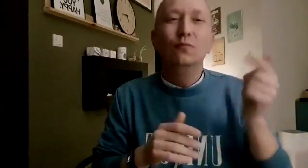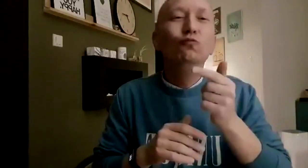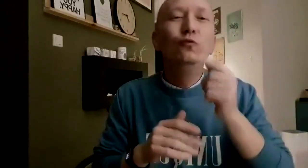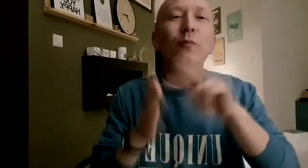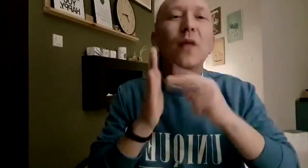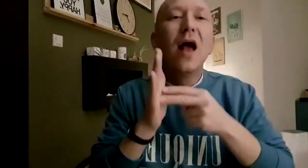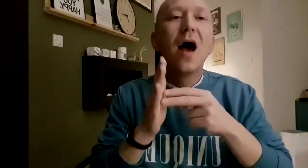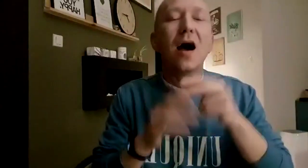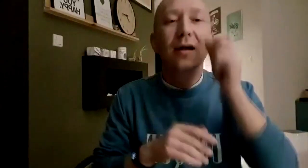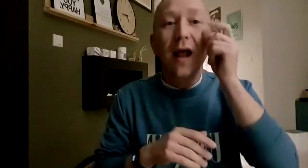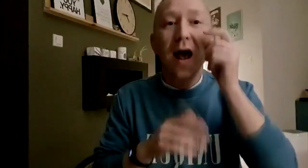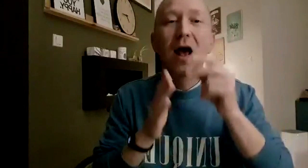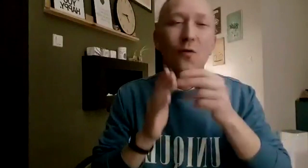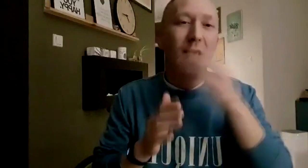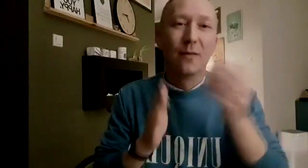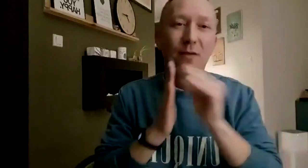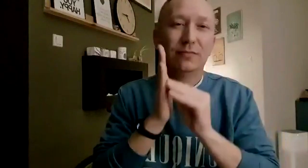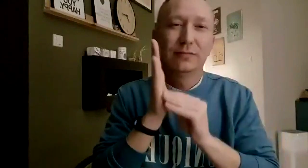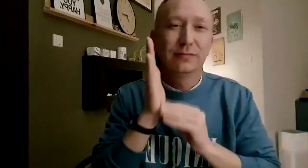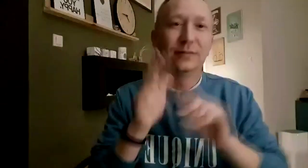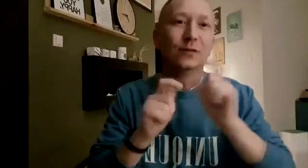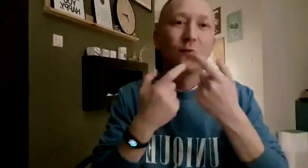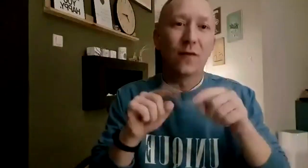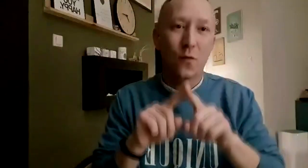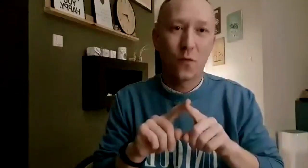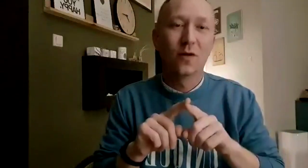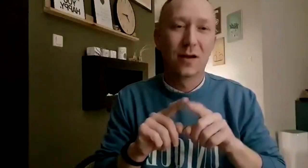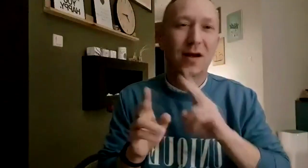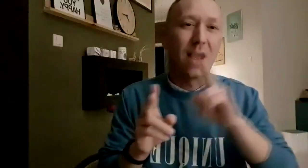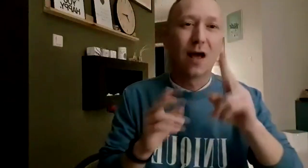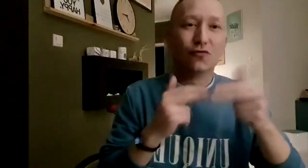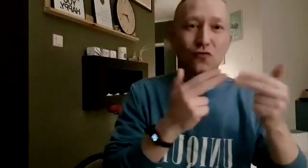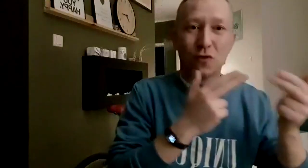Najlepiej rano zaplanować sobie na cały dzień do wykonania i je zrealizować każdego dnia.